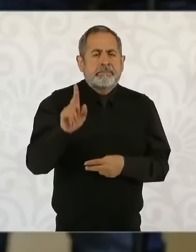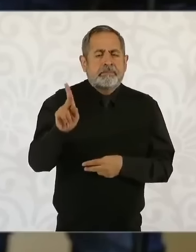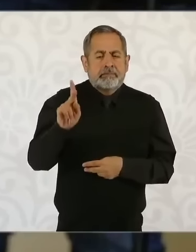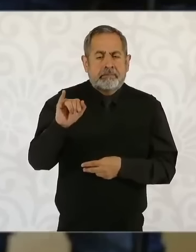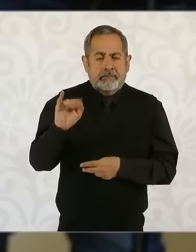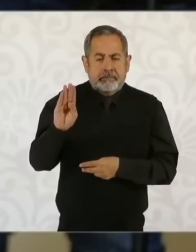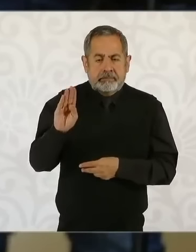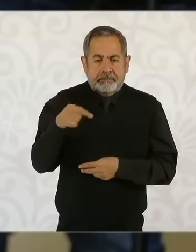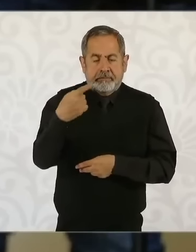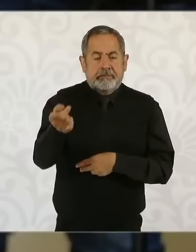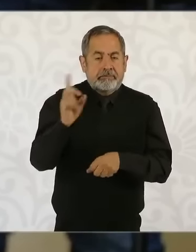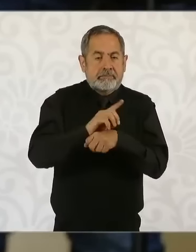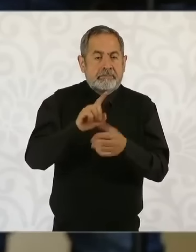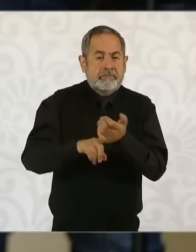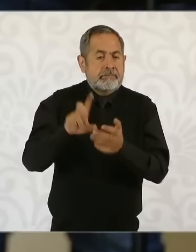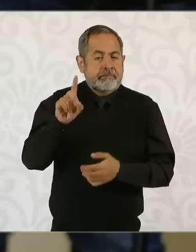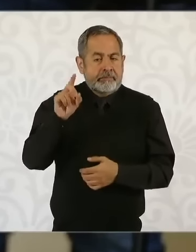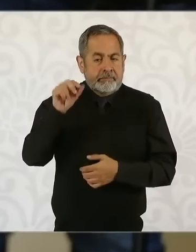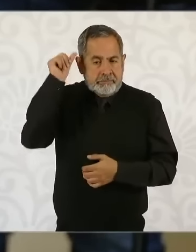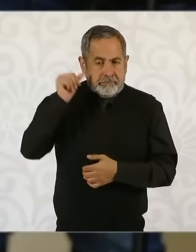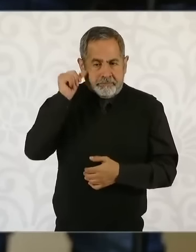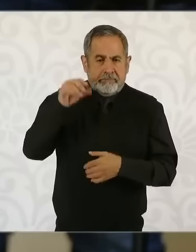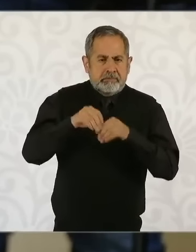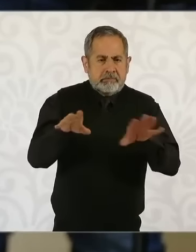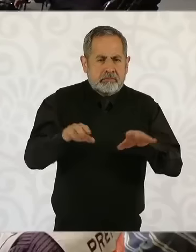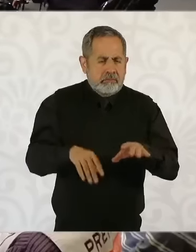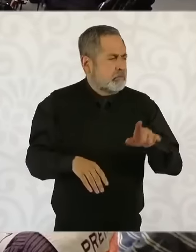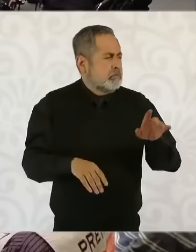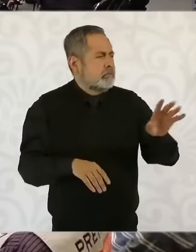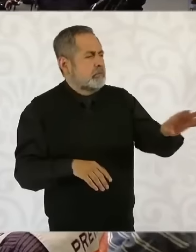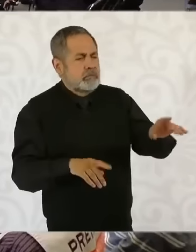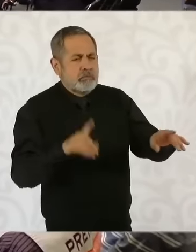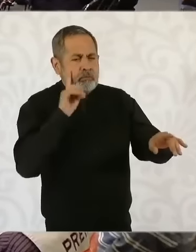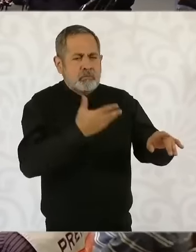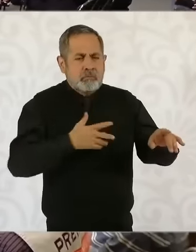30 de abril cuando el inegi de a conocer la estimación a ver pon el la primera plana del